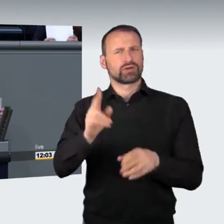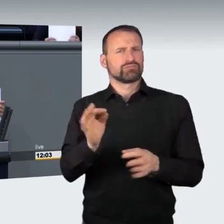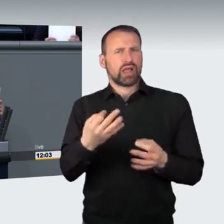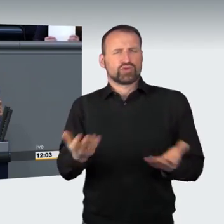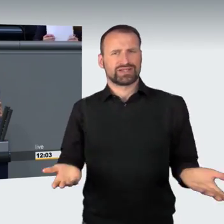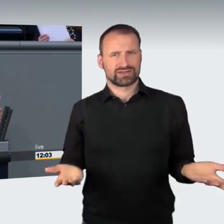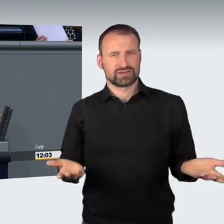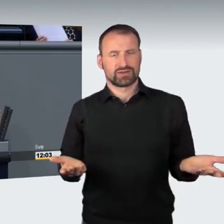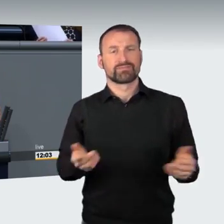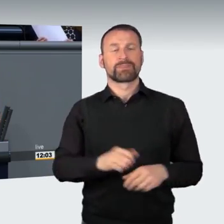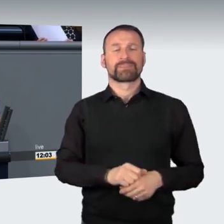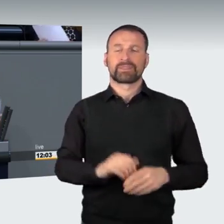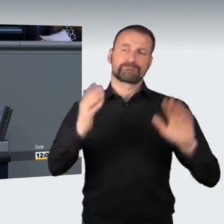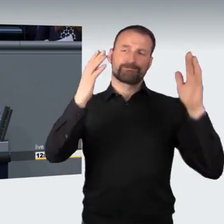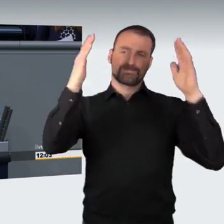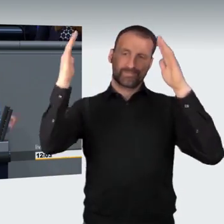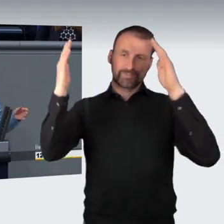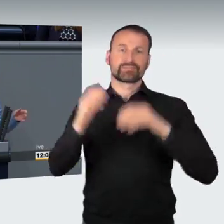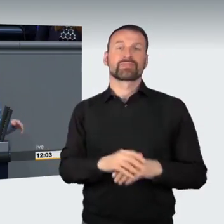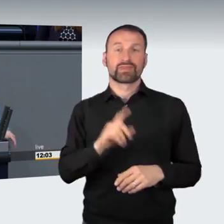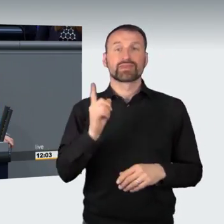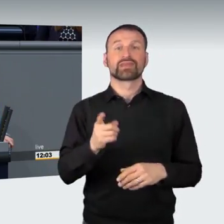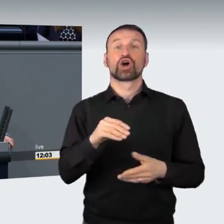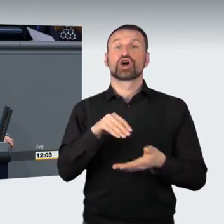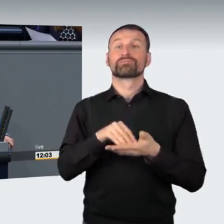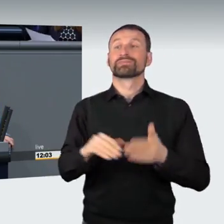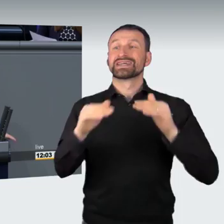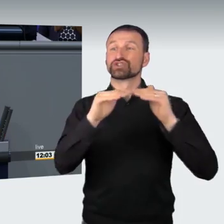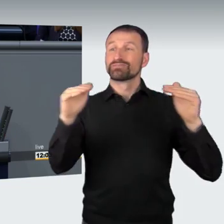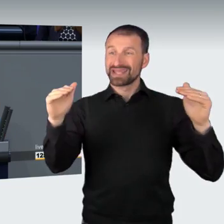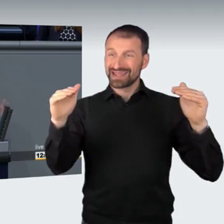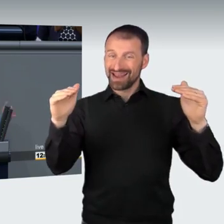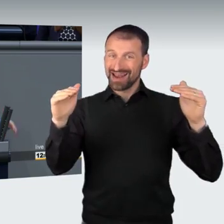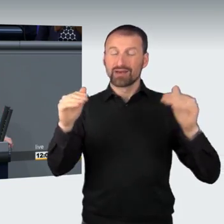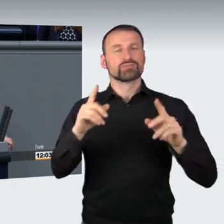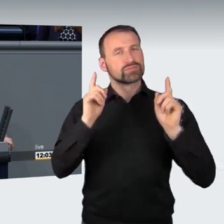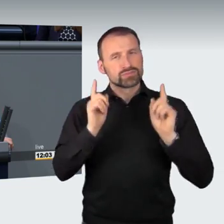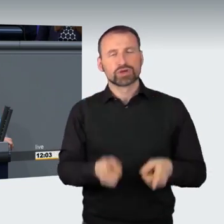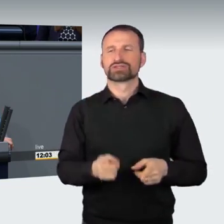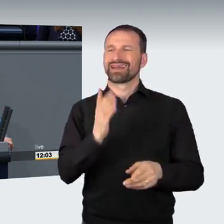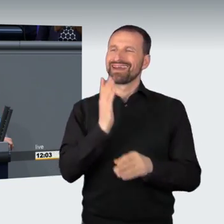Auch das haben wir beantragt. Wir haben bisher allein fünf Debatten zum Mietrecht und insgesamt elf Debatten zur Wohnungs-